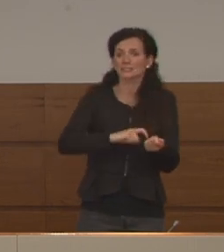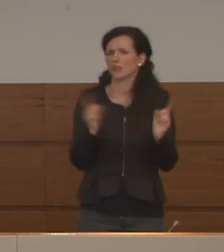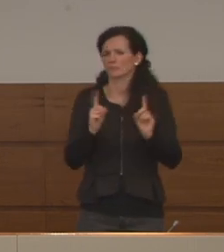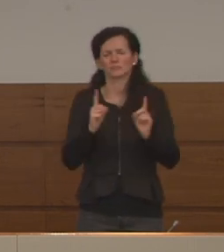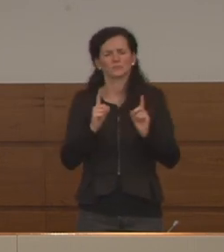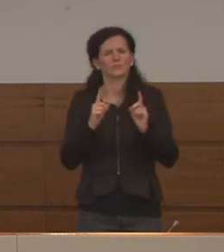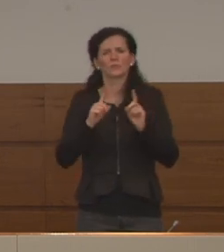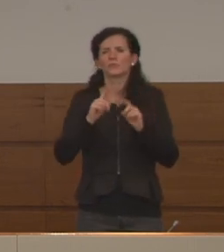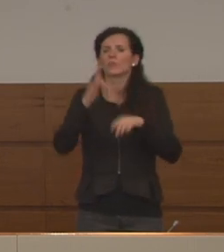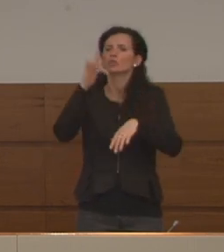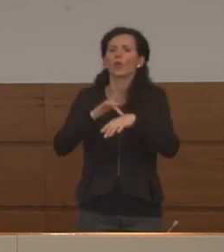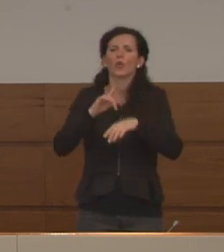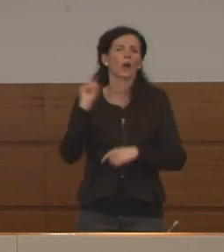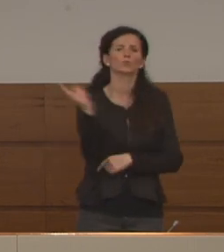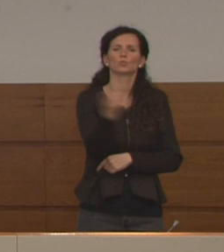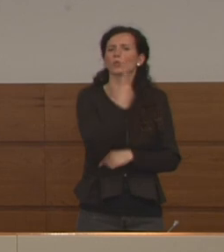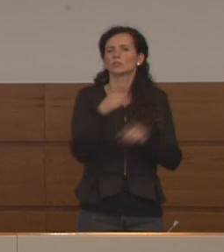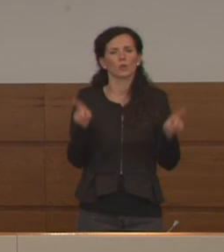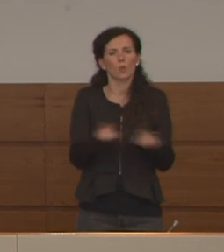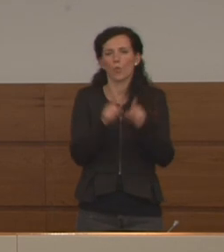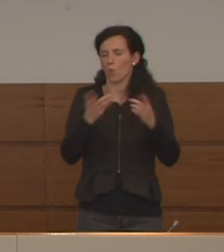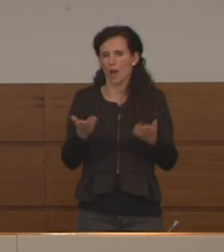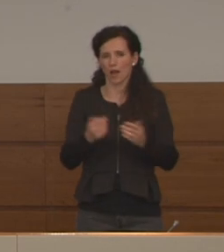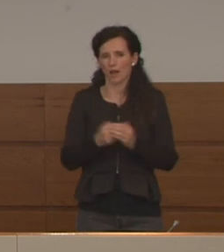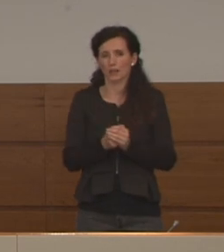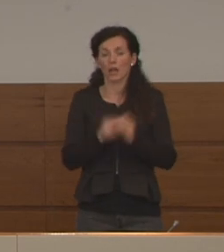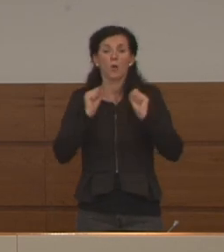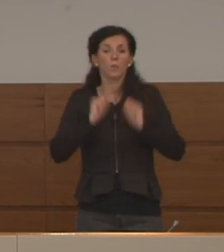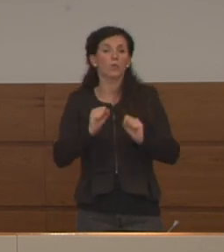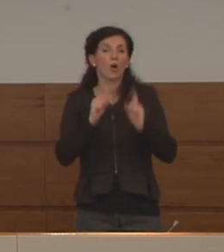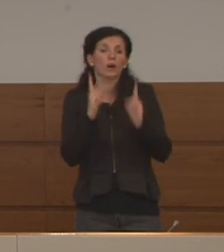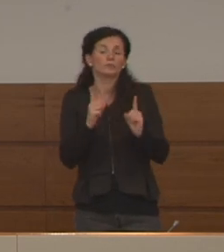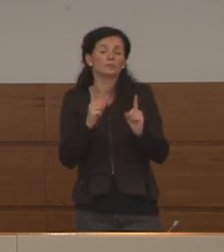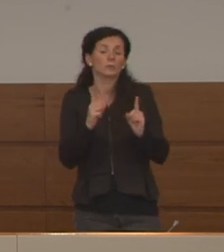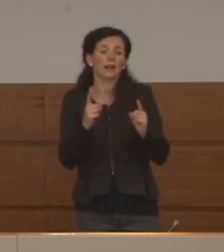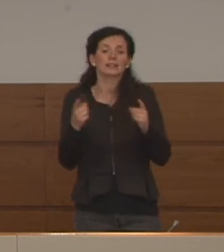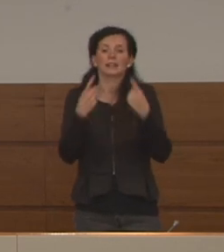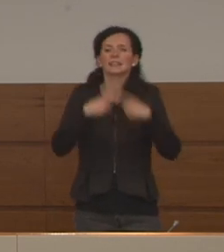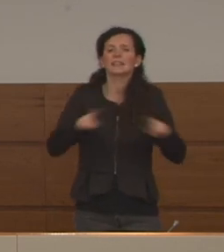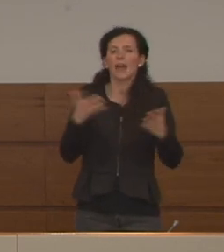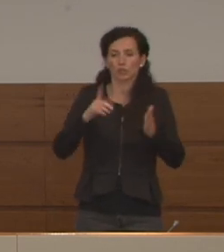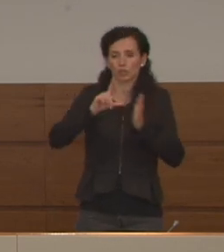stesso modo. Ci può essere una diversa progressione temporale, ma dategli tempo